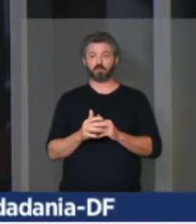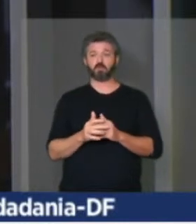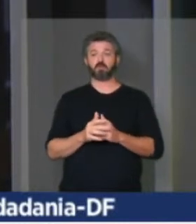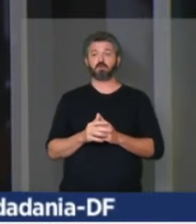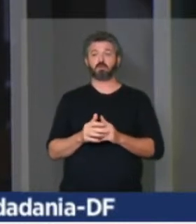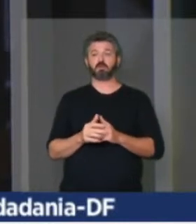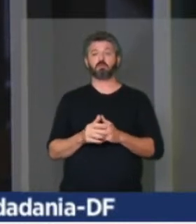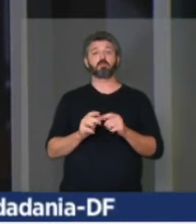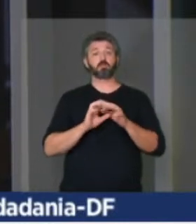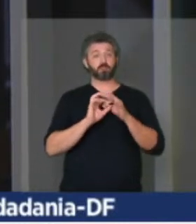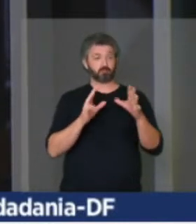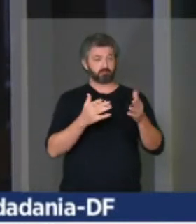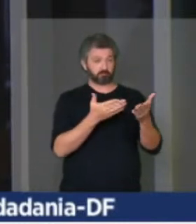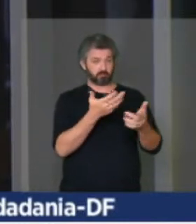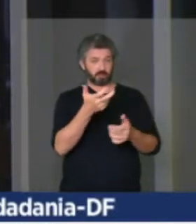O CALENDÁRIO DIVULGADO PELA AUTORIDADE E A INTERRUPÇÃO